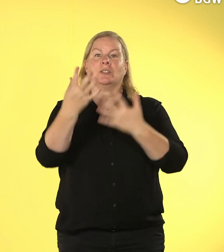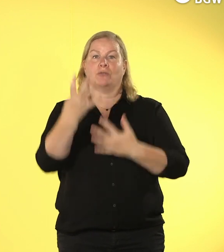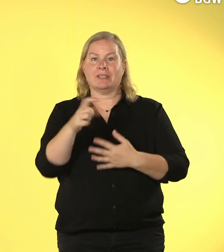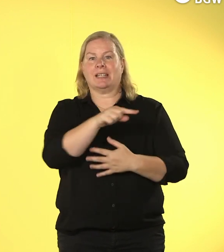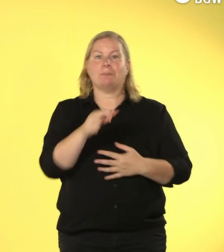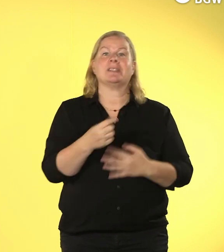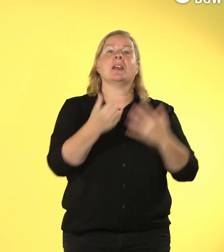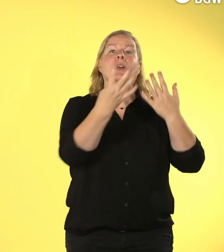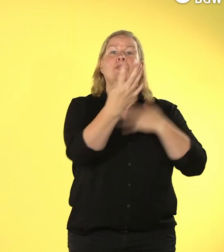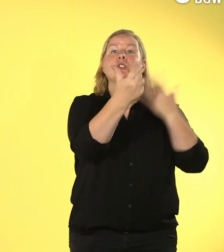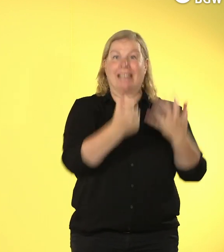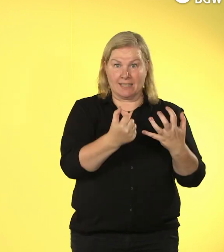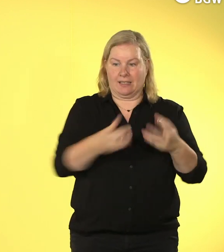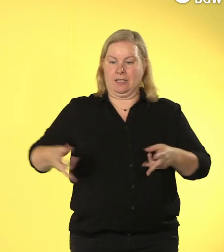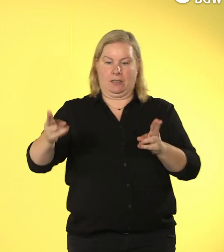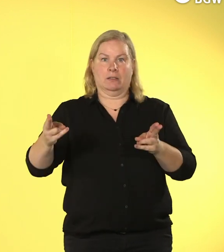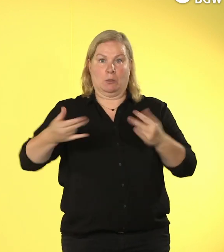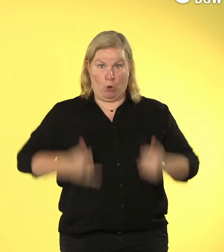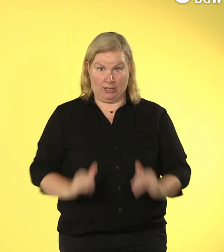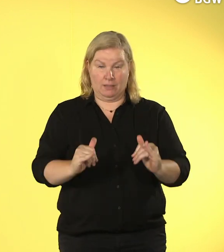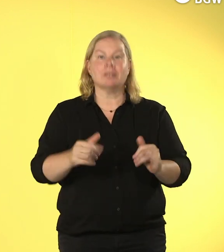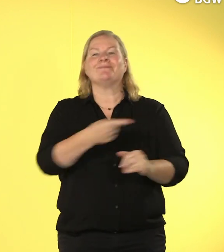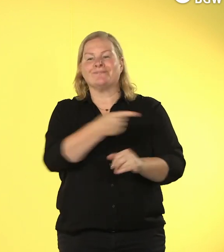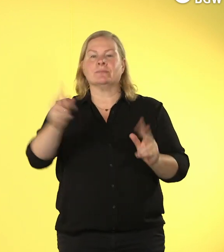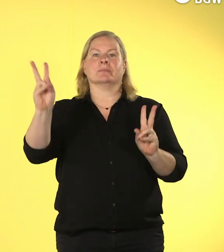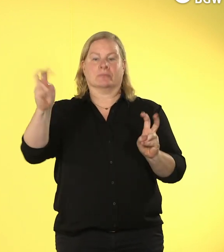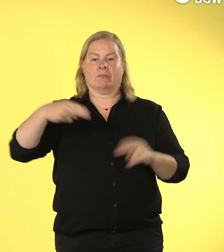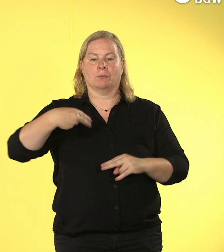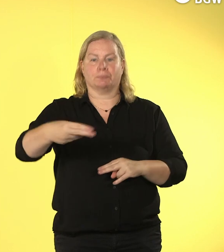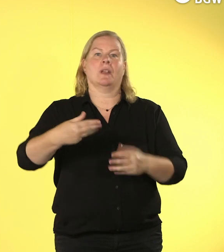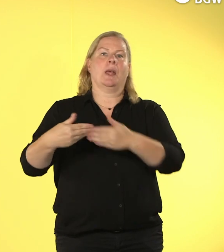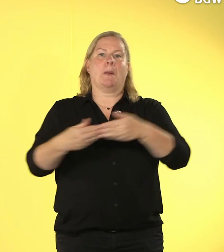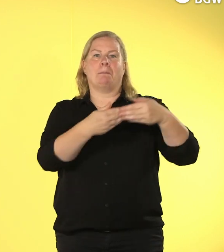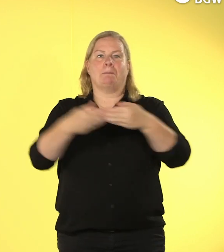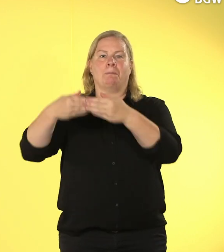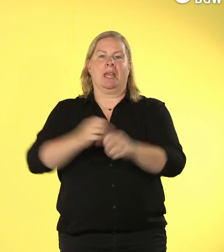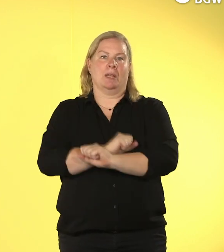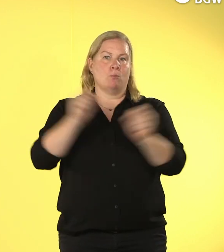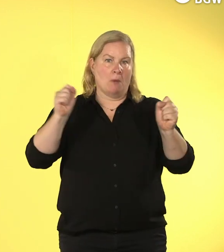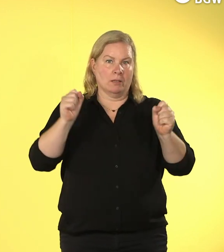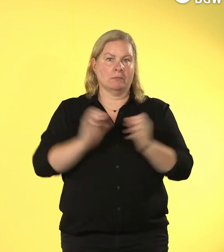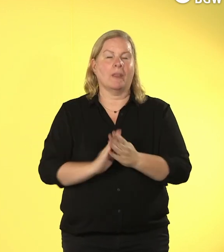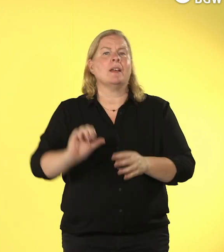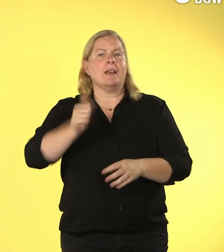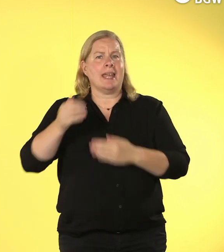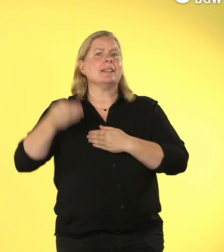das sind die Babyboomer. Das war die erste Nachkriegsgeneration nach dem Zweiten Weltkrieg.